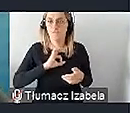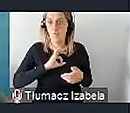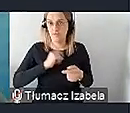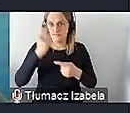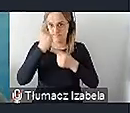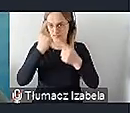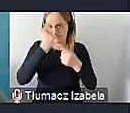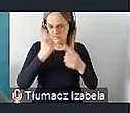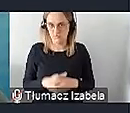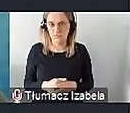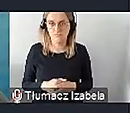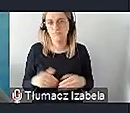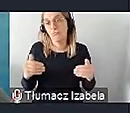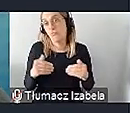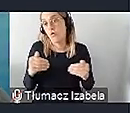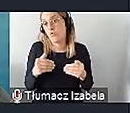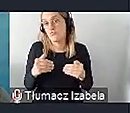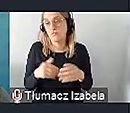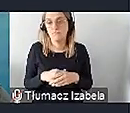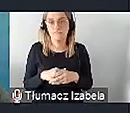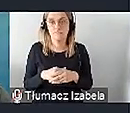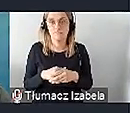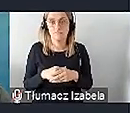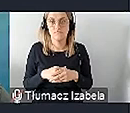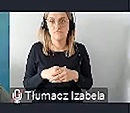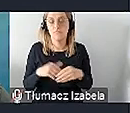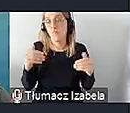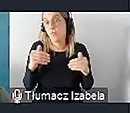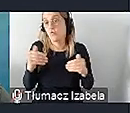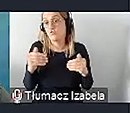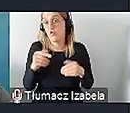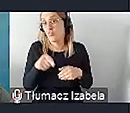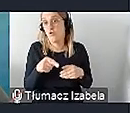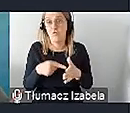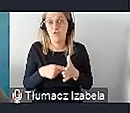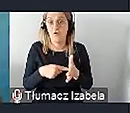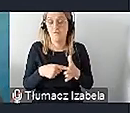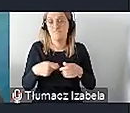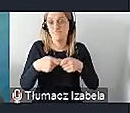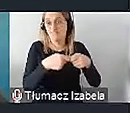I może to... jakby wiązać się z rysowaniem,